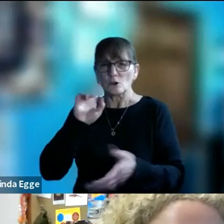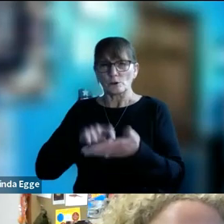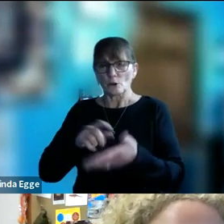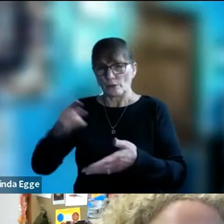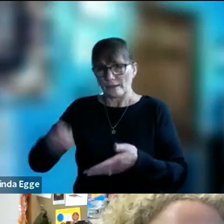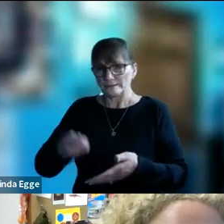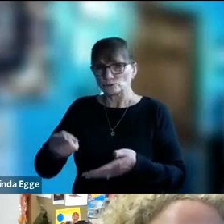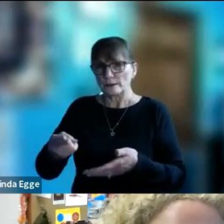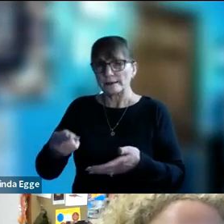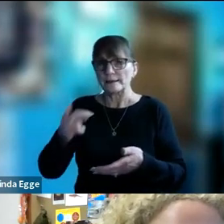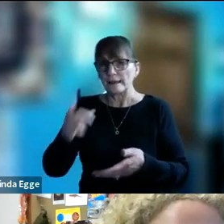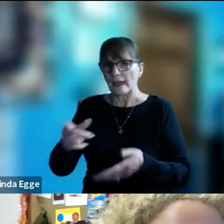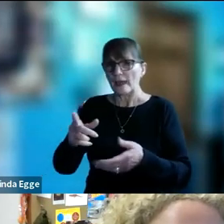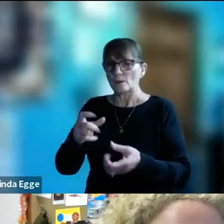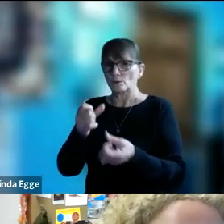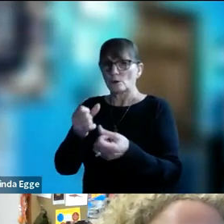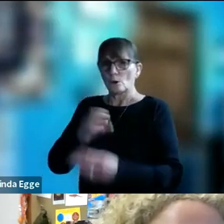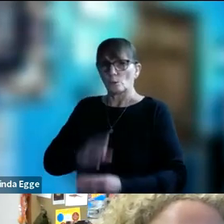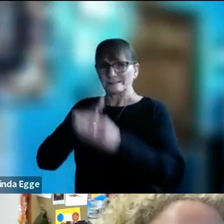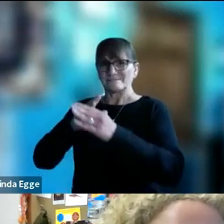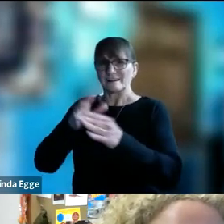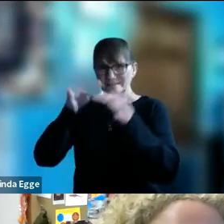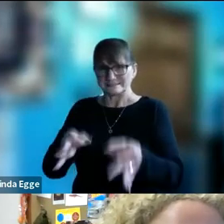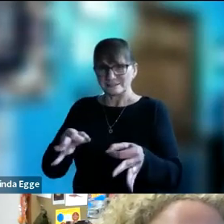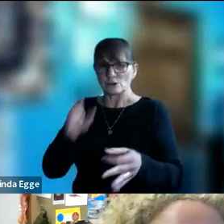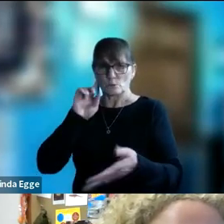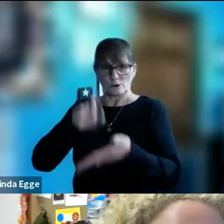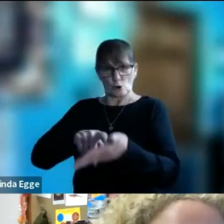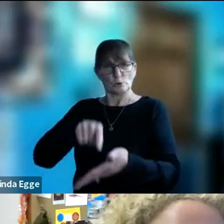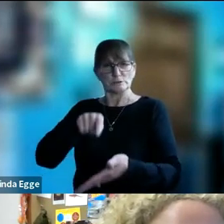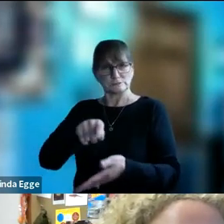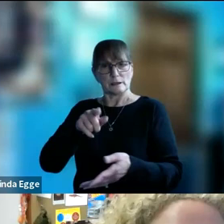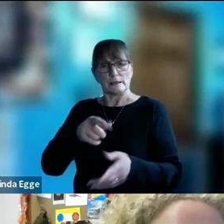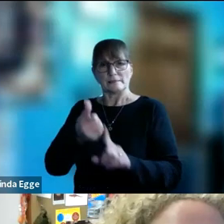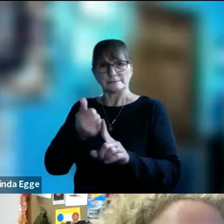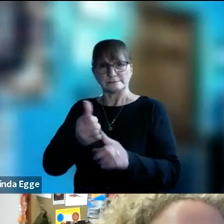y defendemos esa decisión de que sí vemos que se automedica,